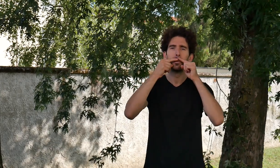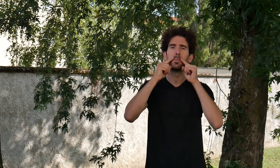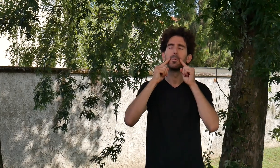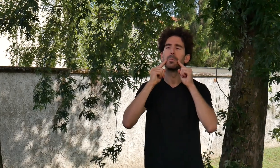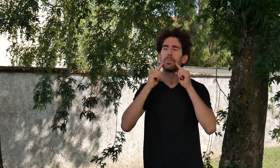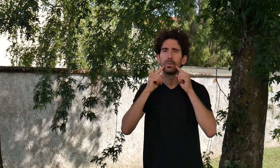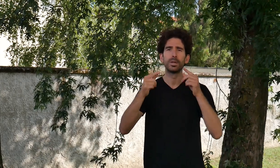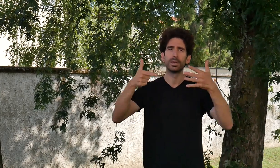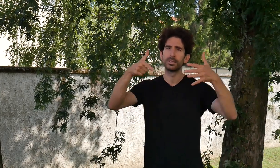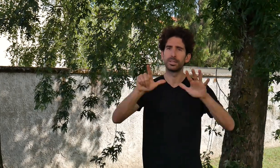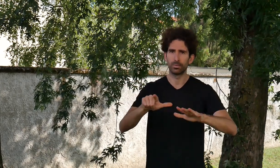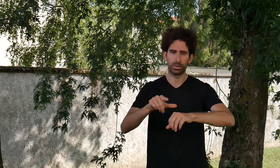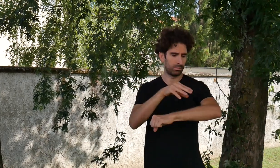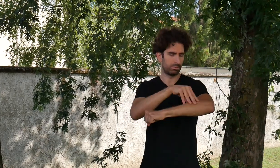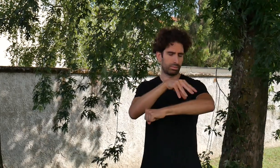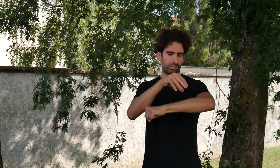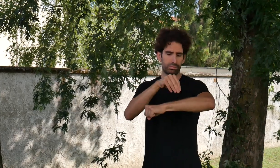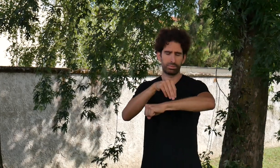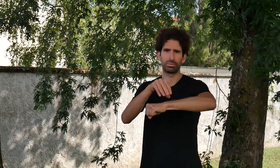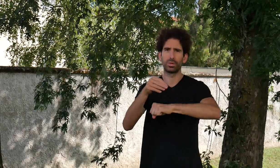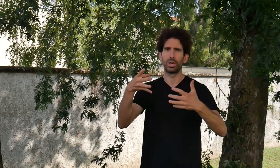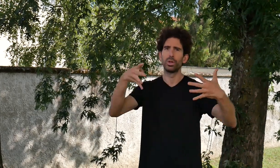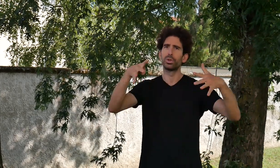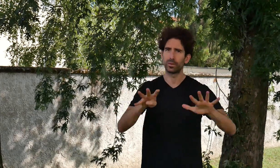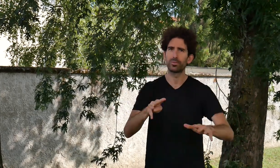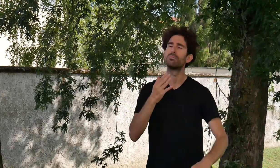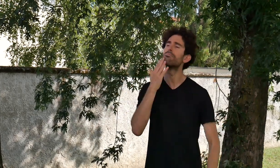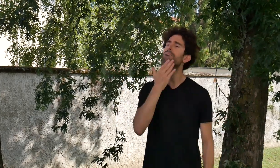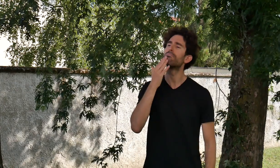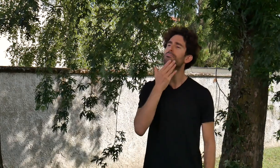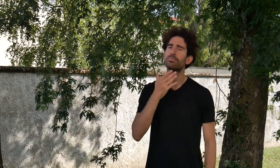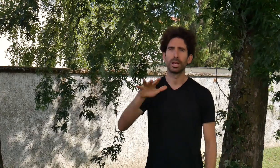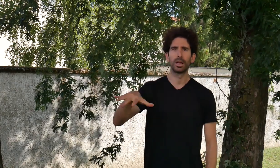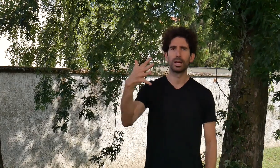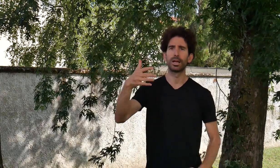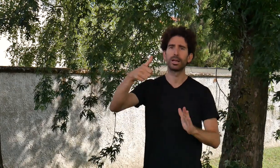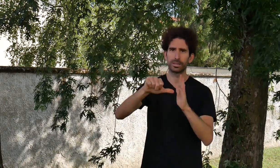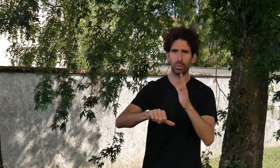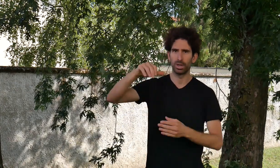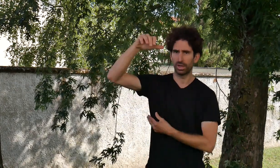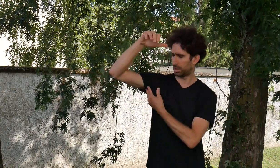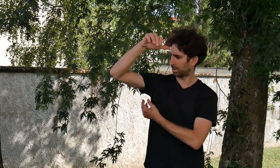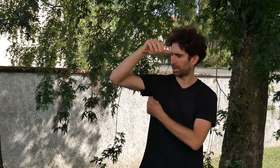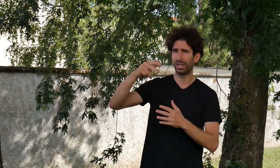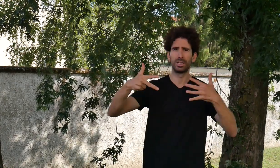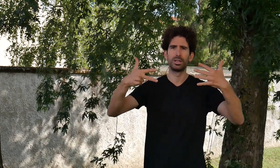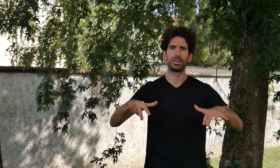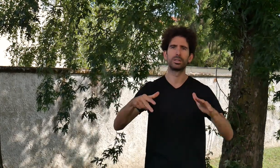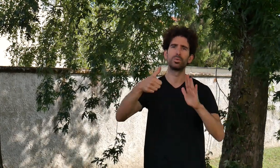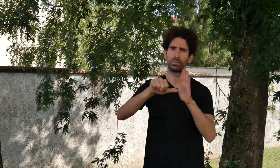7 mois pour la moustache, 9 mois pour l'avant-bras, 15 mois pour le menton, 18 mois pour l'aiselle,